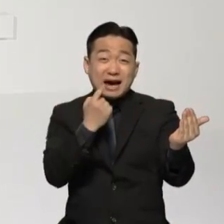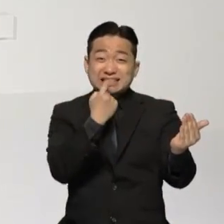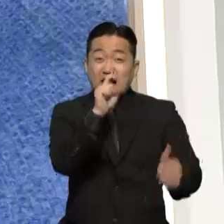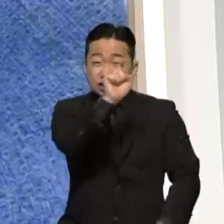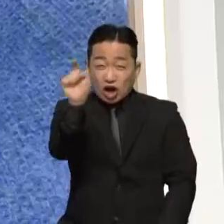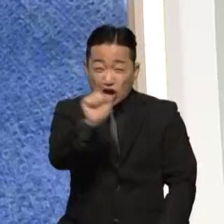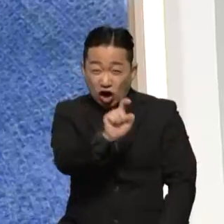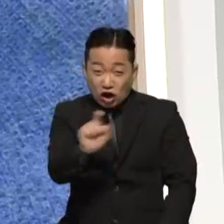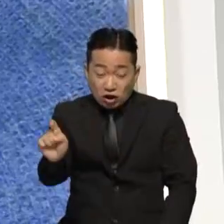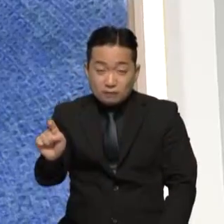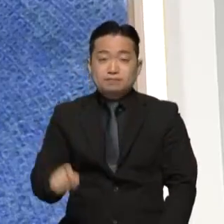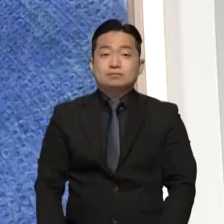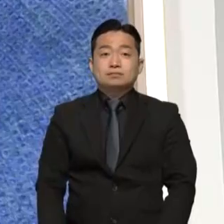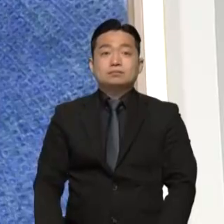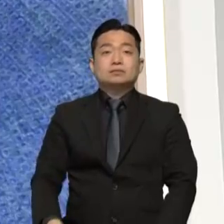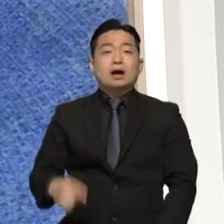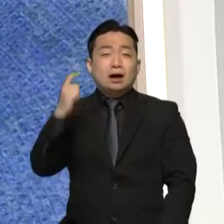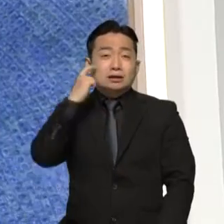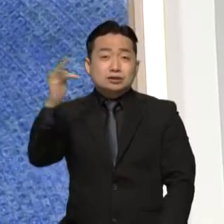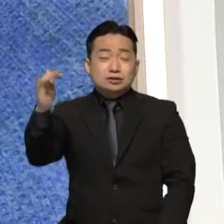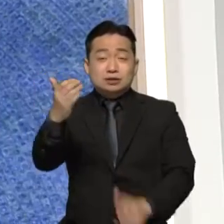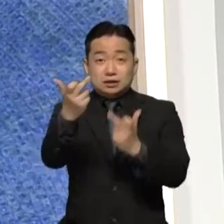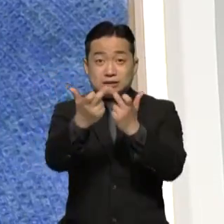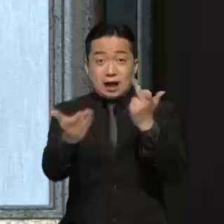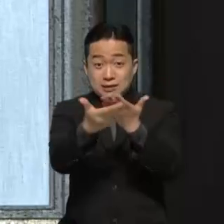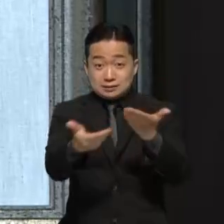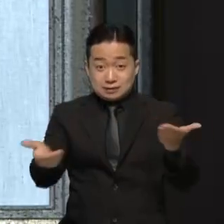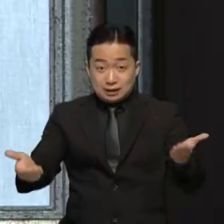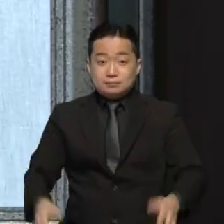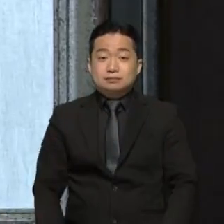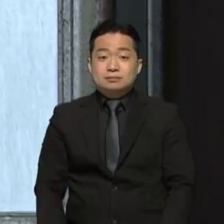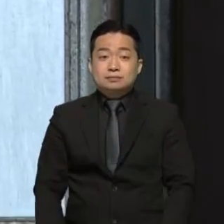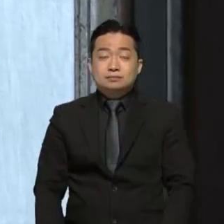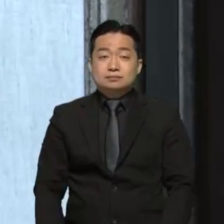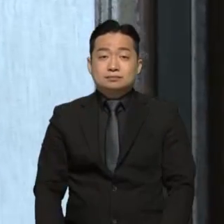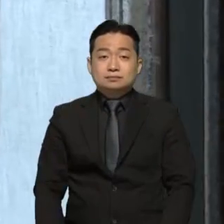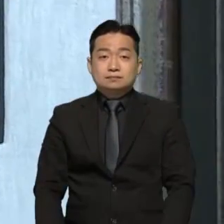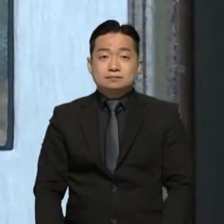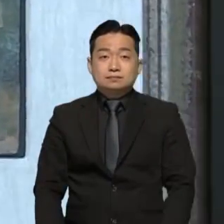인연들을 표현한 김한기부터 불굴의